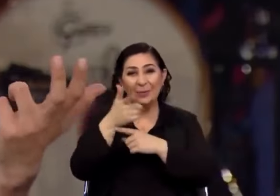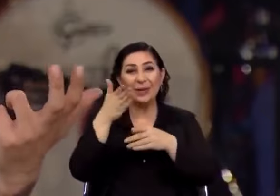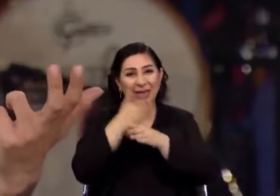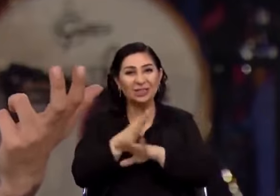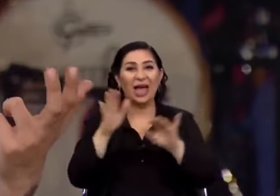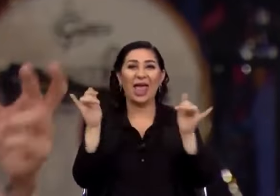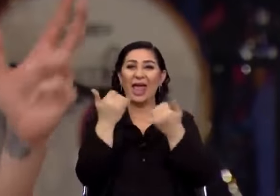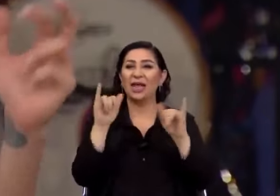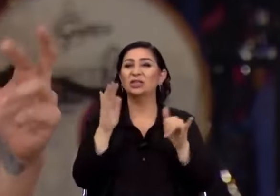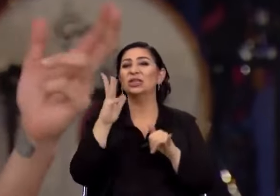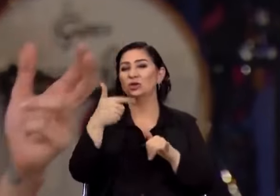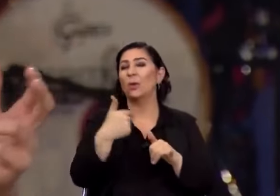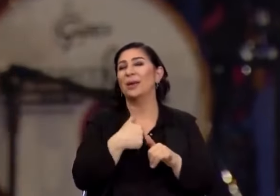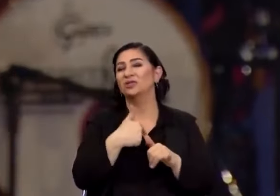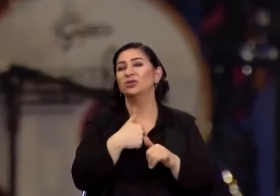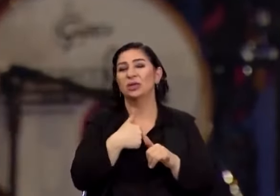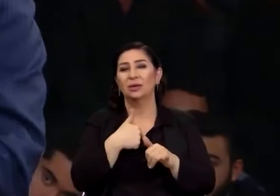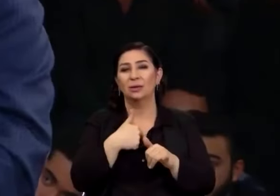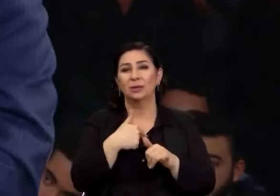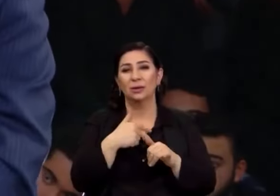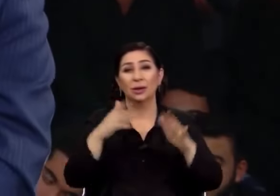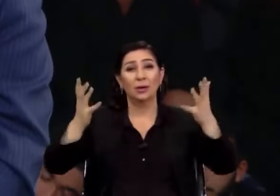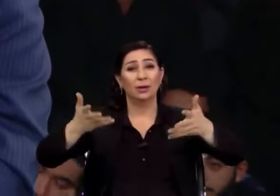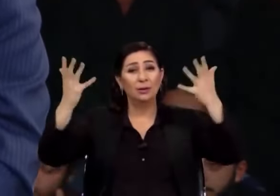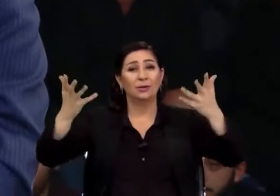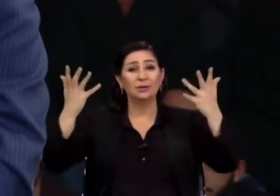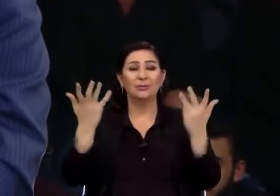geçiyor bence çünkü dizi gibi böyle yapıyorsun Niye yapıy bilmiyorum tik ol